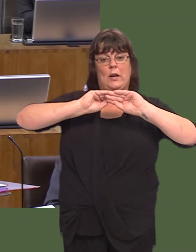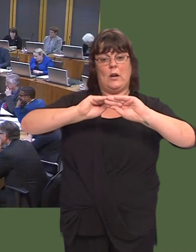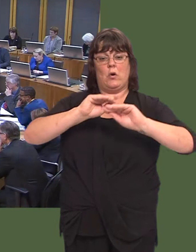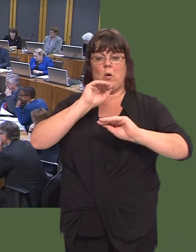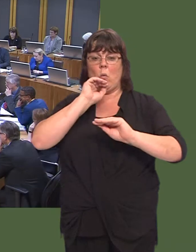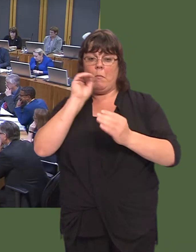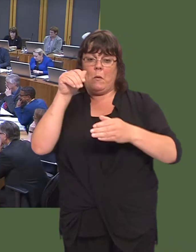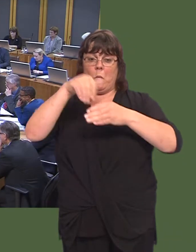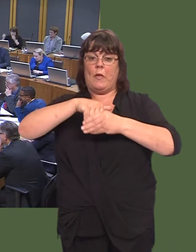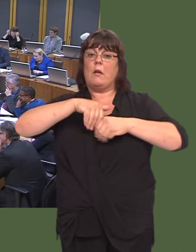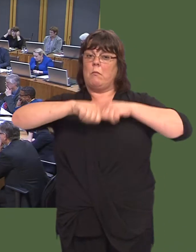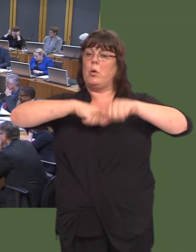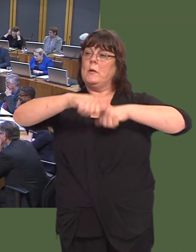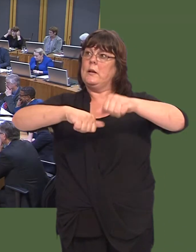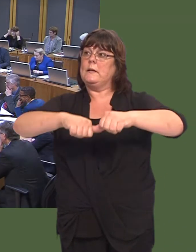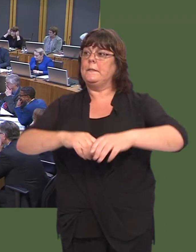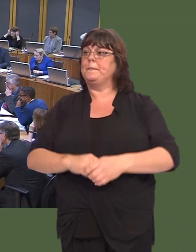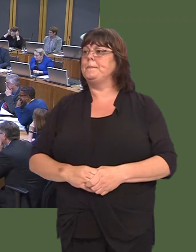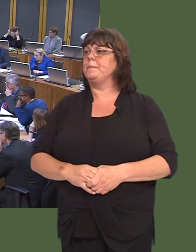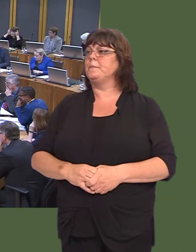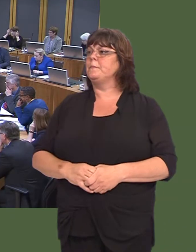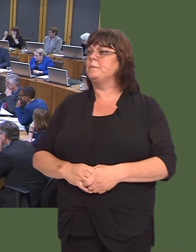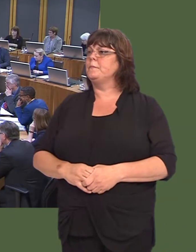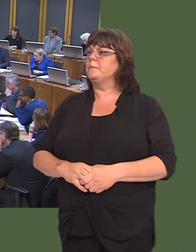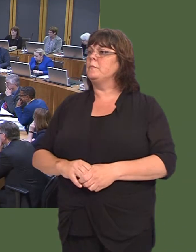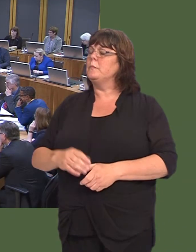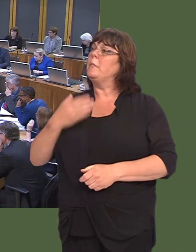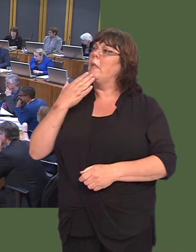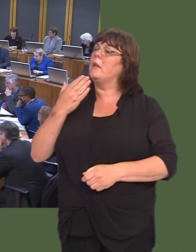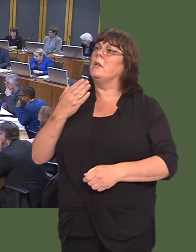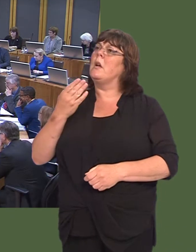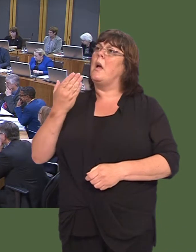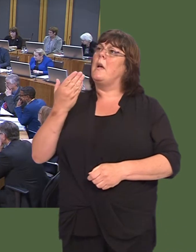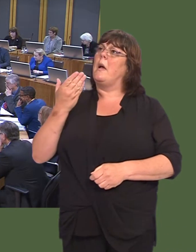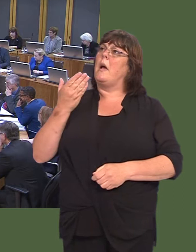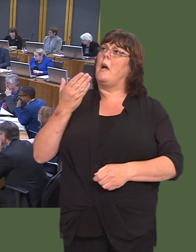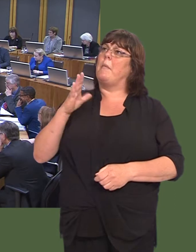Simon Thomas: Rydw i wedi codiír materion hyn mewn gohebiaeth gydaír Gweinidog tua mis yn Ùl.